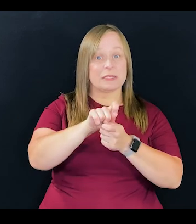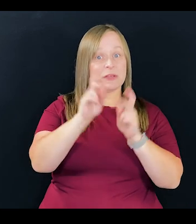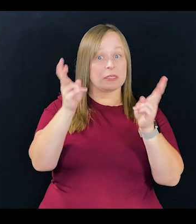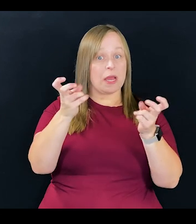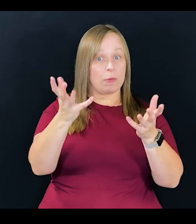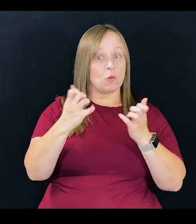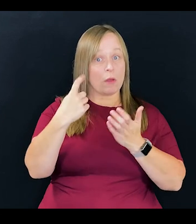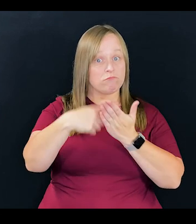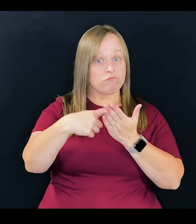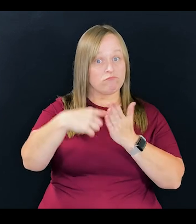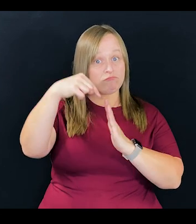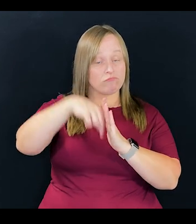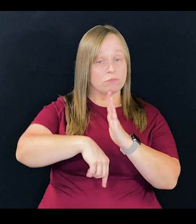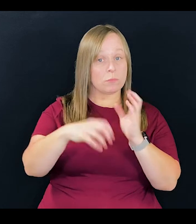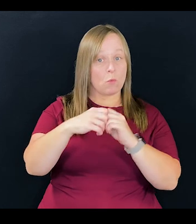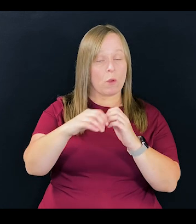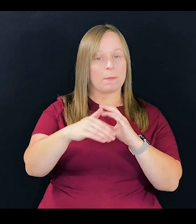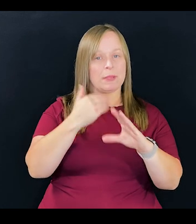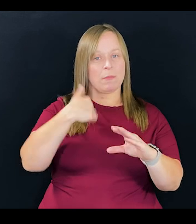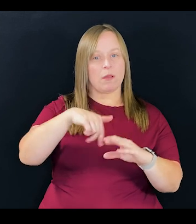Si hay un tema que le gustaría que discutiéramos,